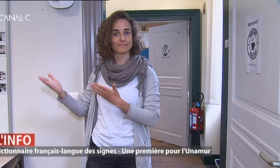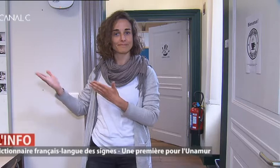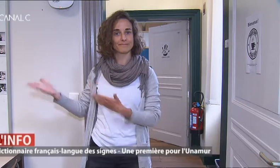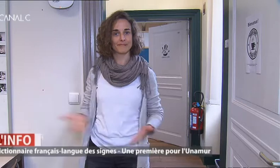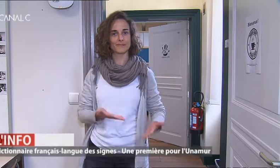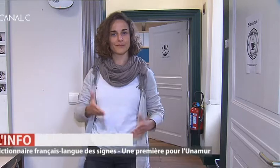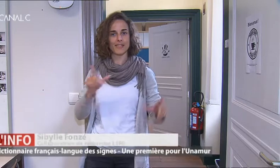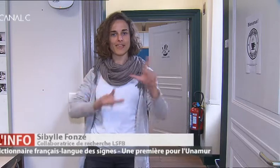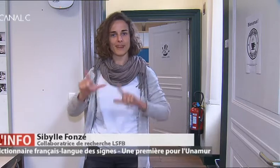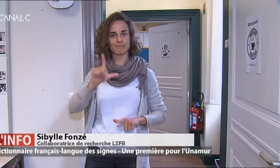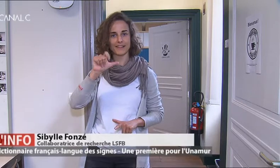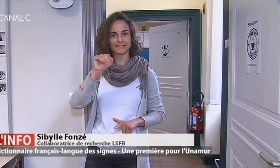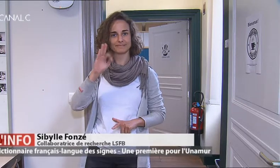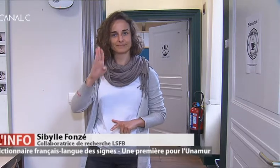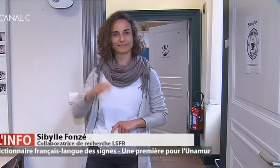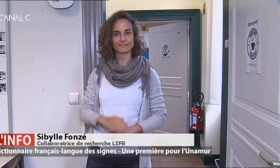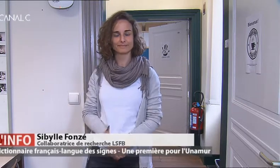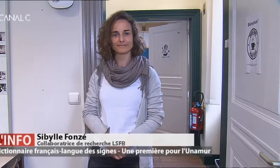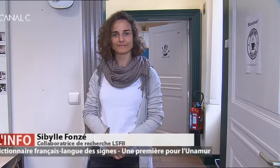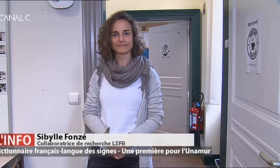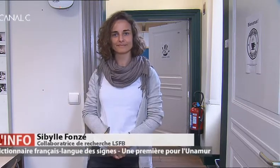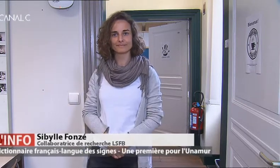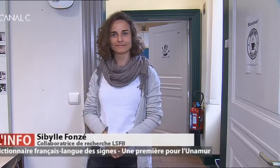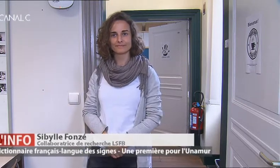Bienvenue au Laboratoire de langue des signes de Belgique francophone !